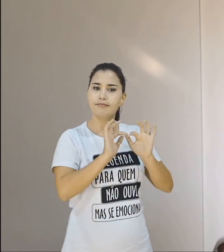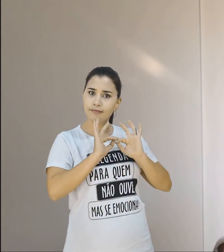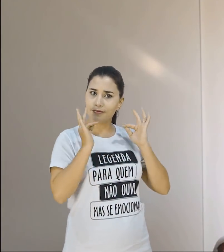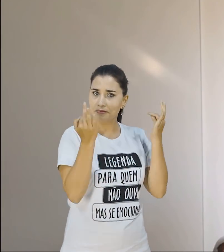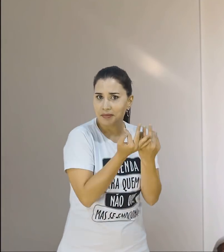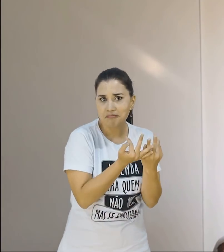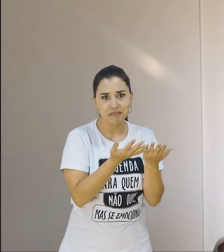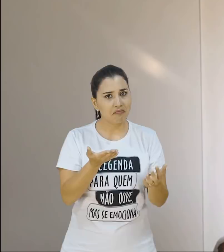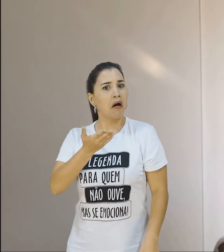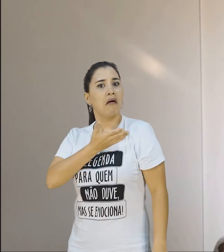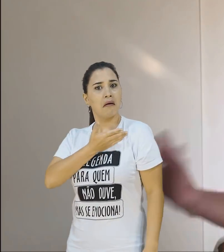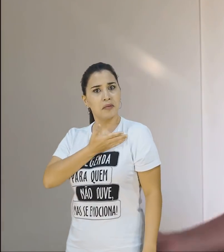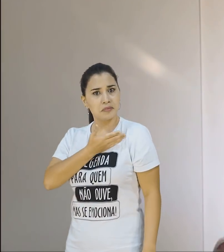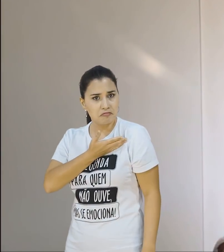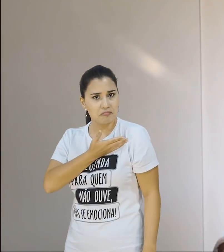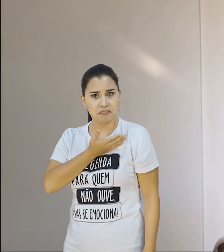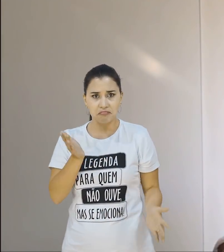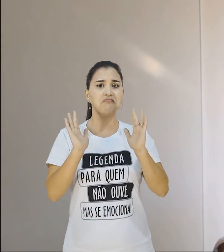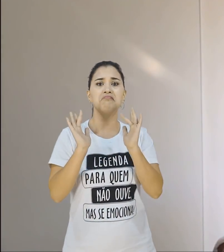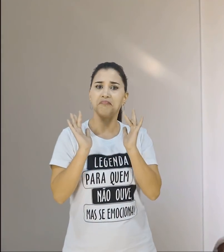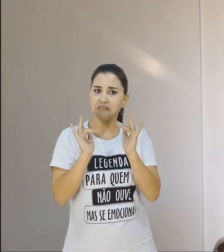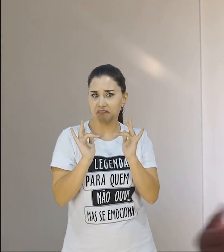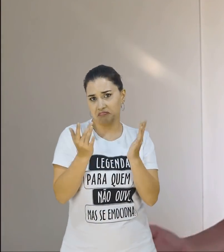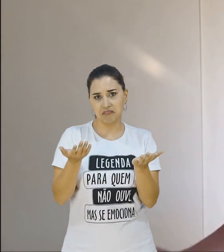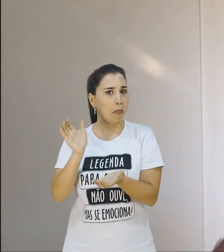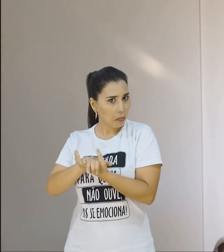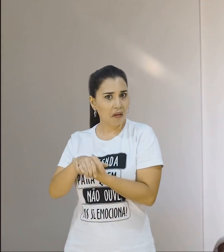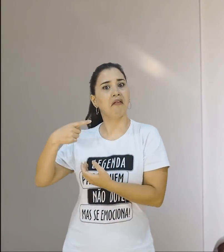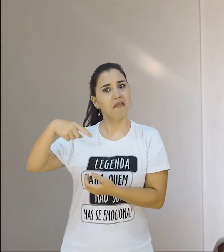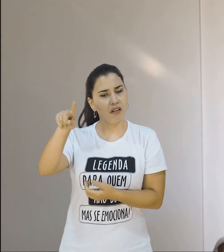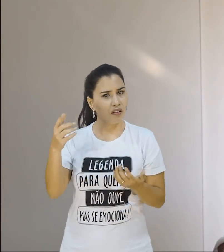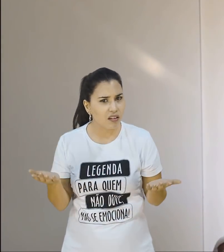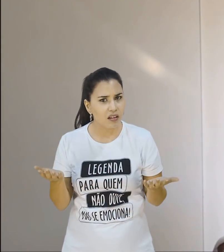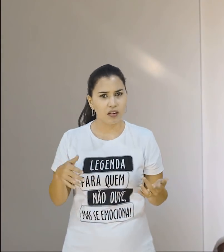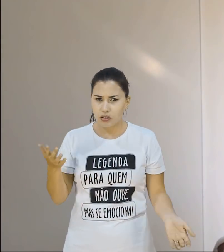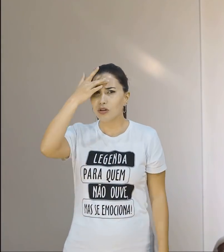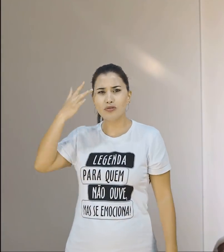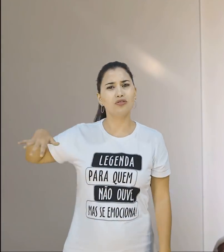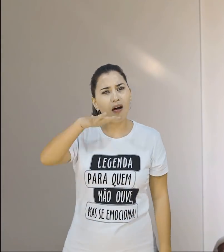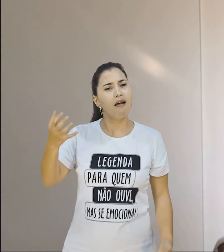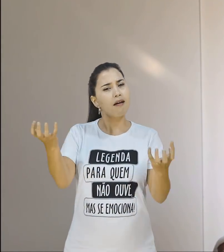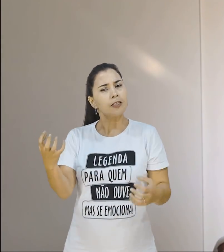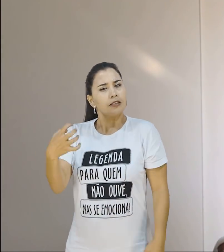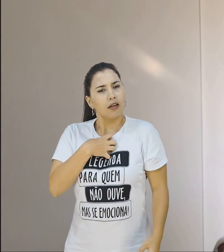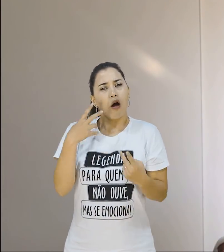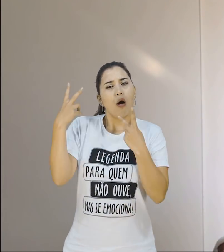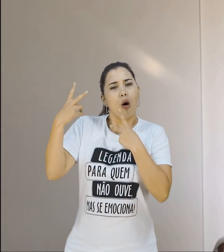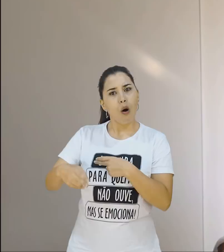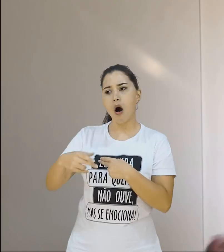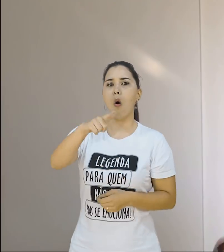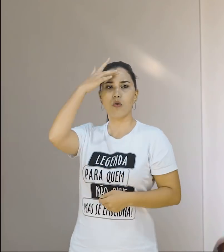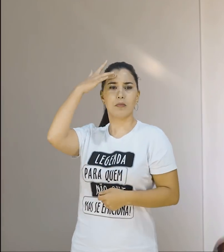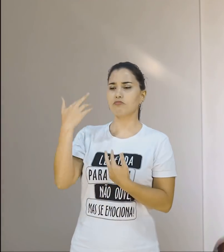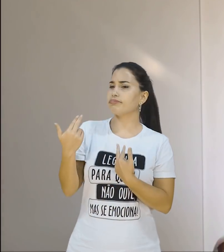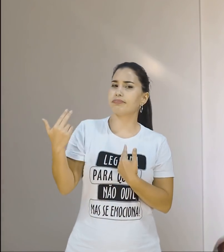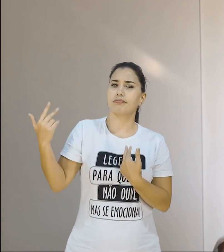no mesmo horário dos nossos amigos, da nossa família, do namorado, do marido. Enfim, as pessoas querem se sentir iguais às outras,